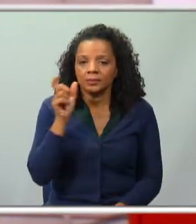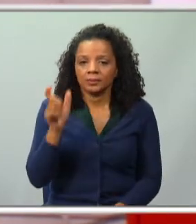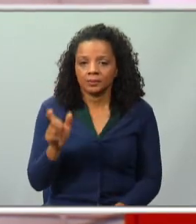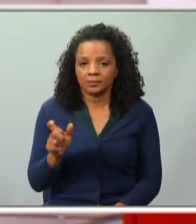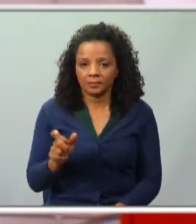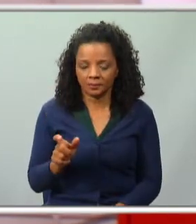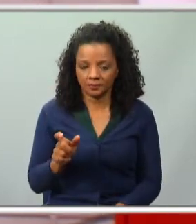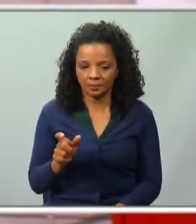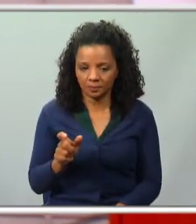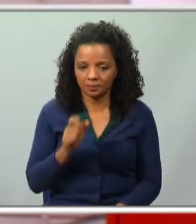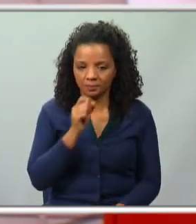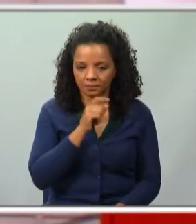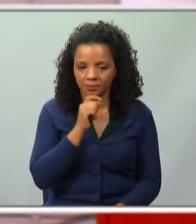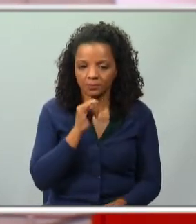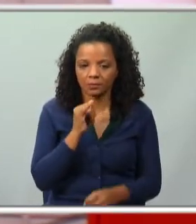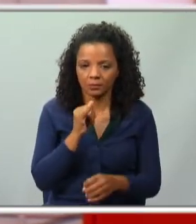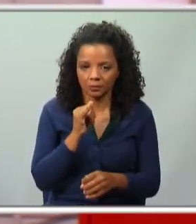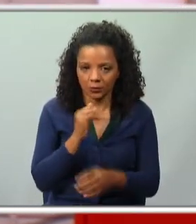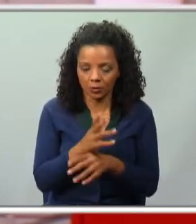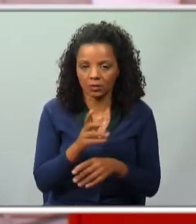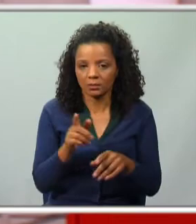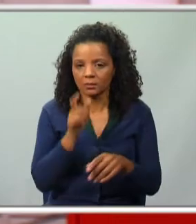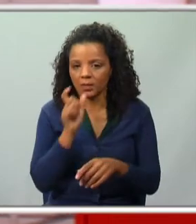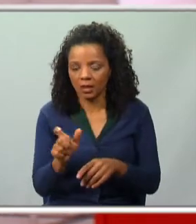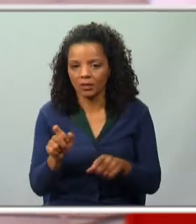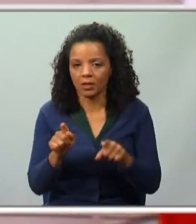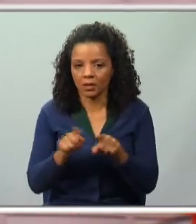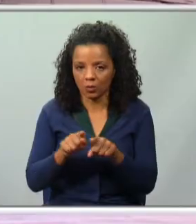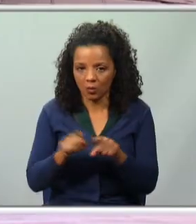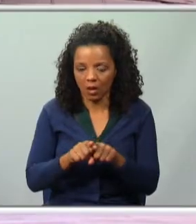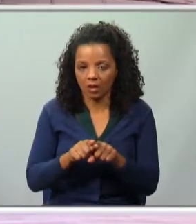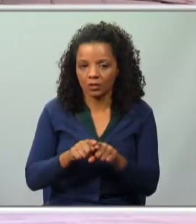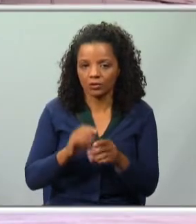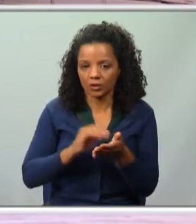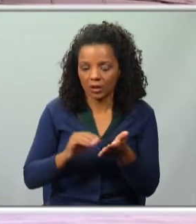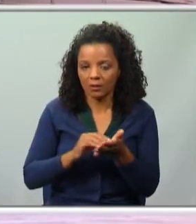poderá ter então um homônimo Combinado então conhecer 然後可能有一個諧音組合然後見面